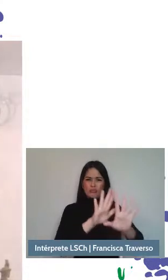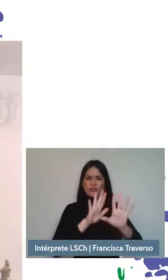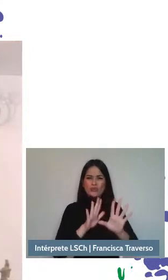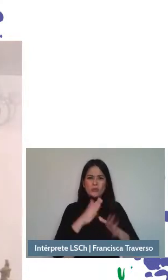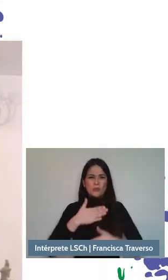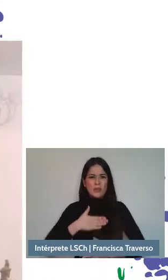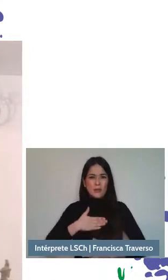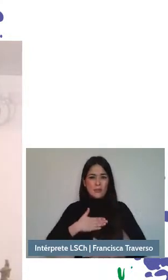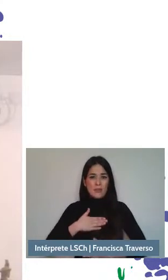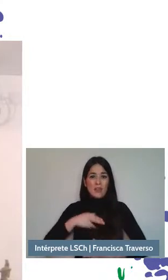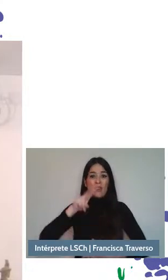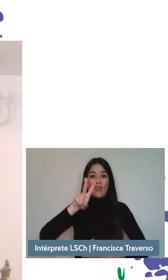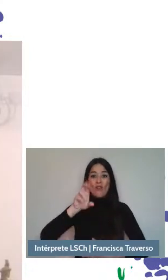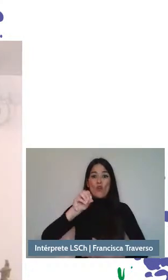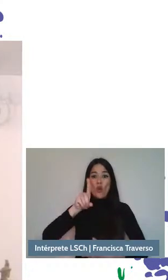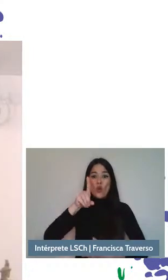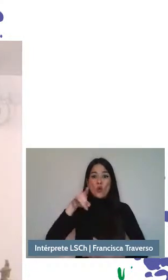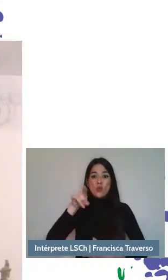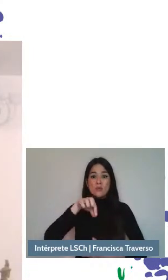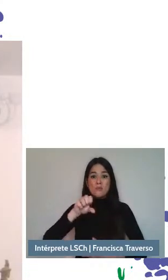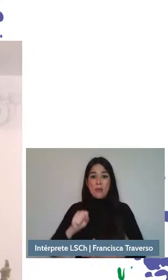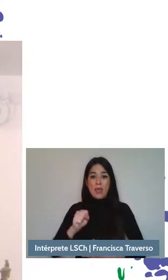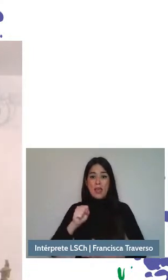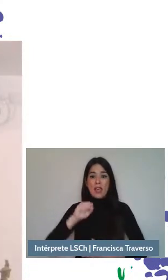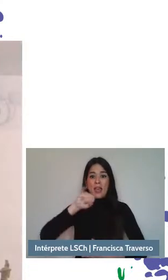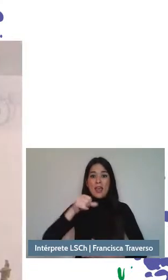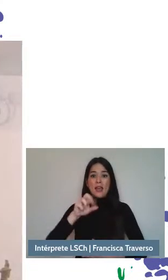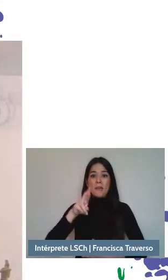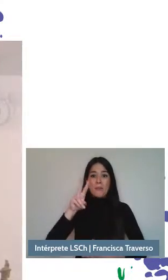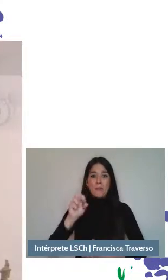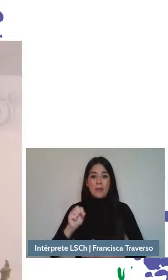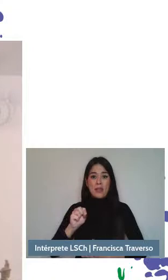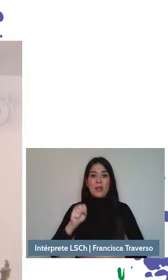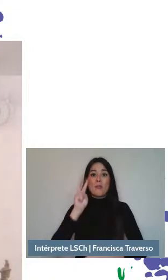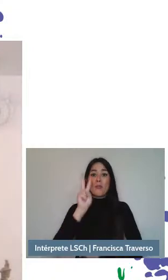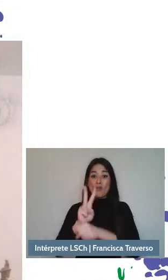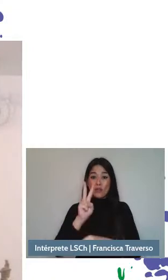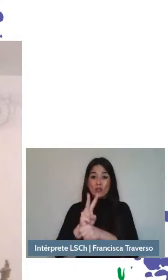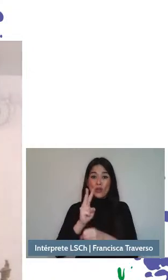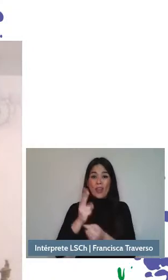Voluspa Jarpa, académica de la facultad de artes UC.